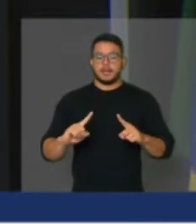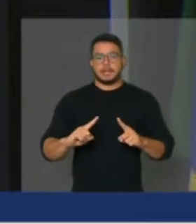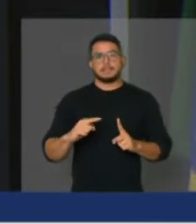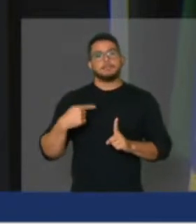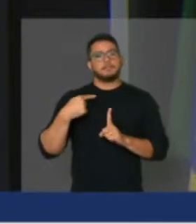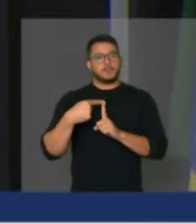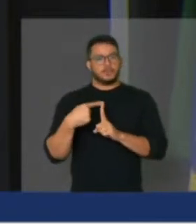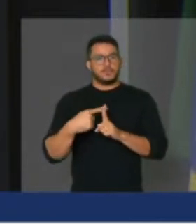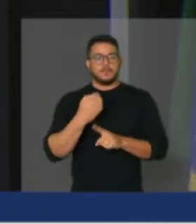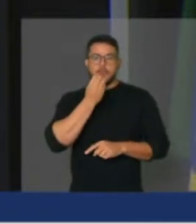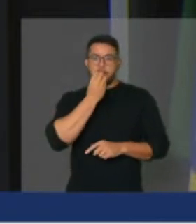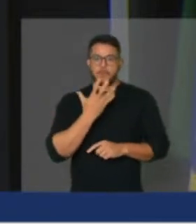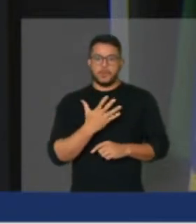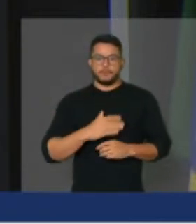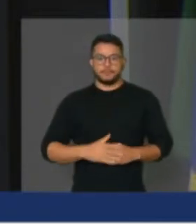OBVIAMENTE, QUE ESSA CASA TEM